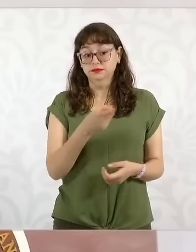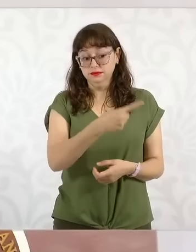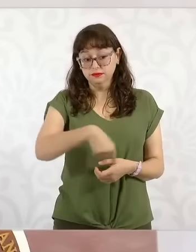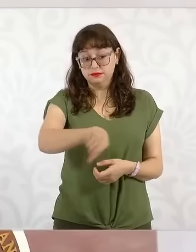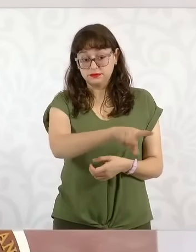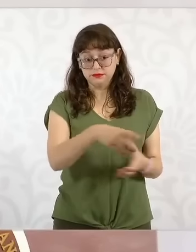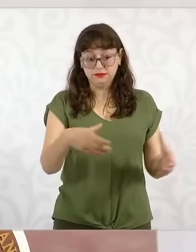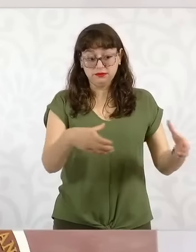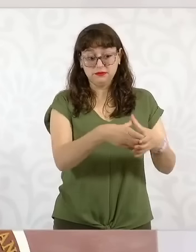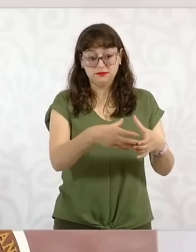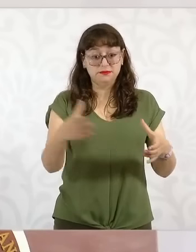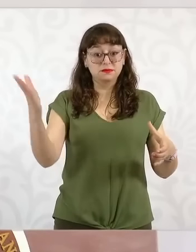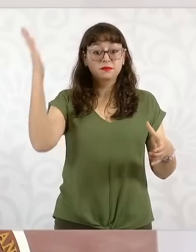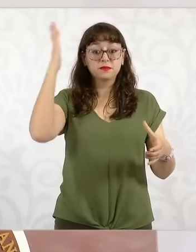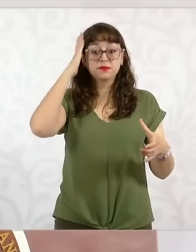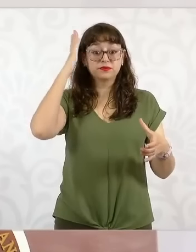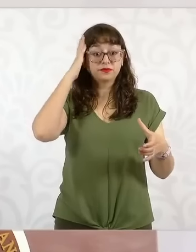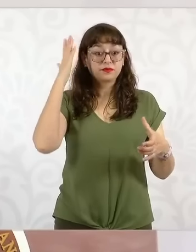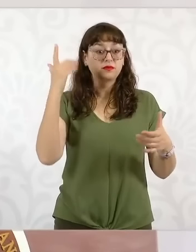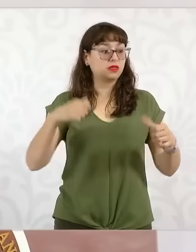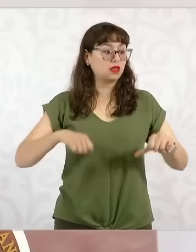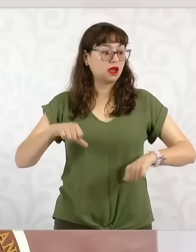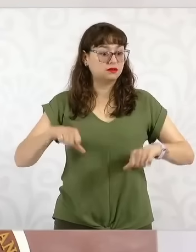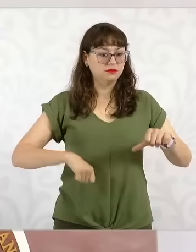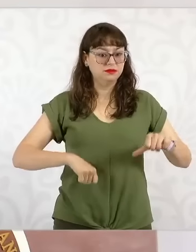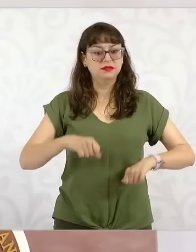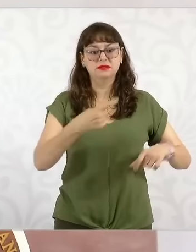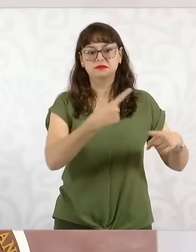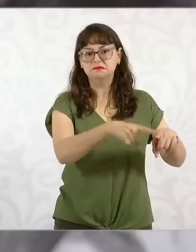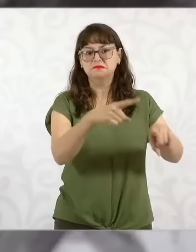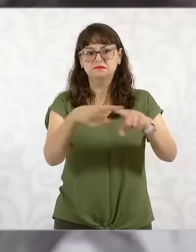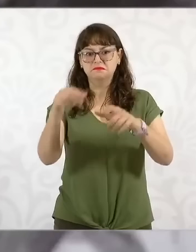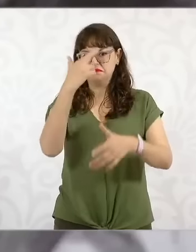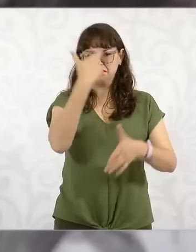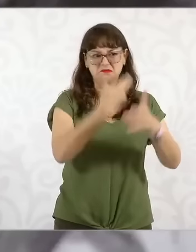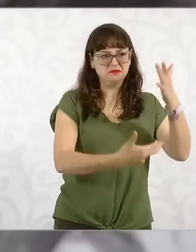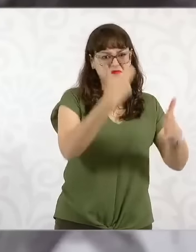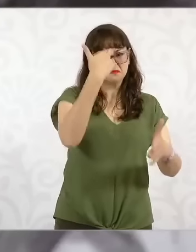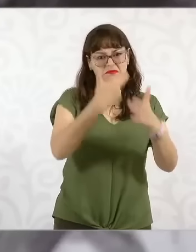bajo sus órdenes en la coordinación de múltiples hechos violentos en la región. Entre ellos se